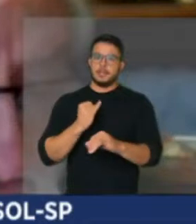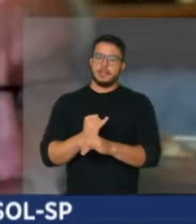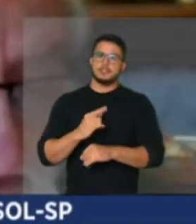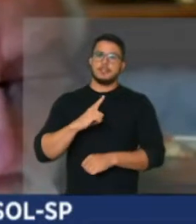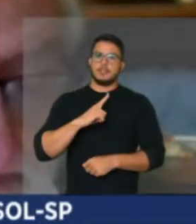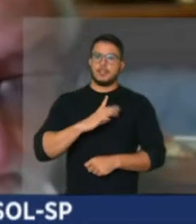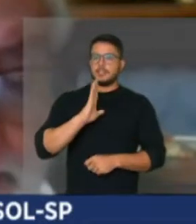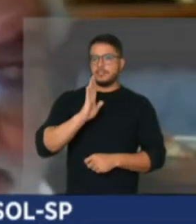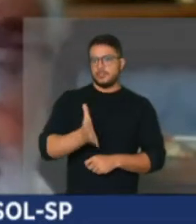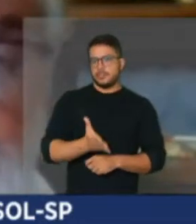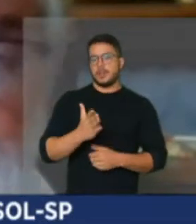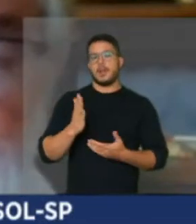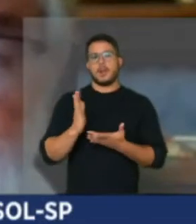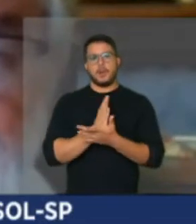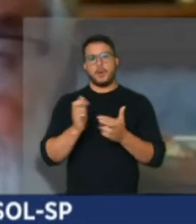EFEITO DE PERSECUÇÃO PENAL, NOS CRIMES CIBERNÉTICOS, OS